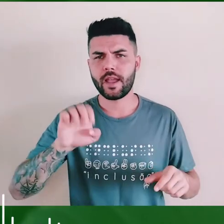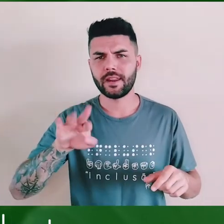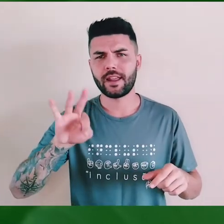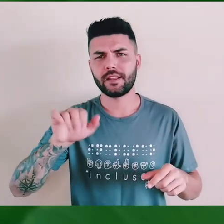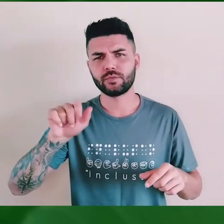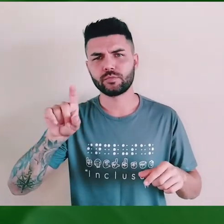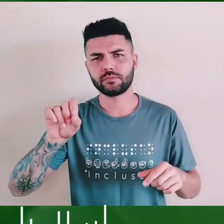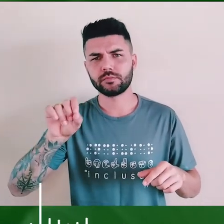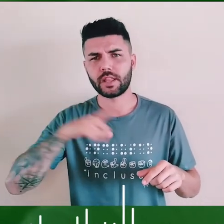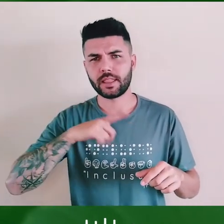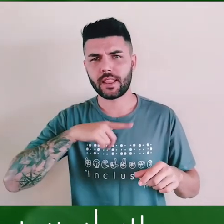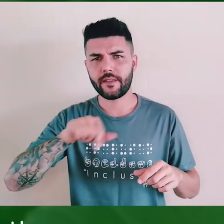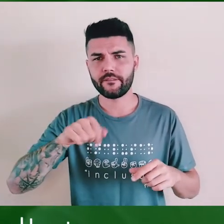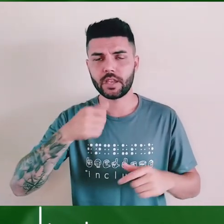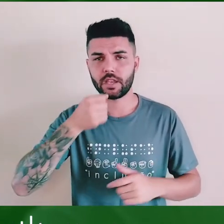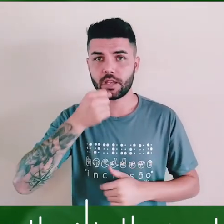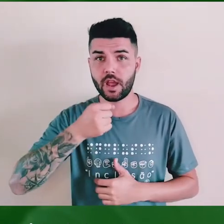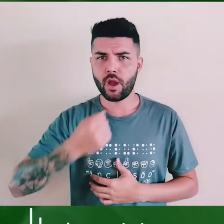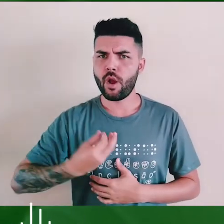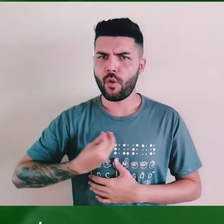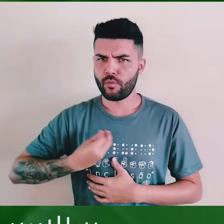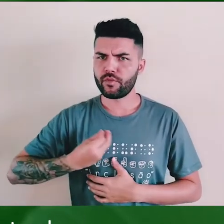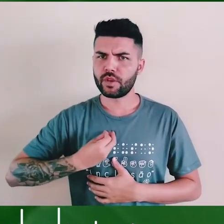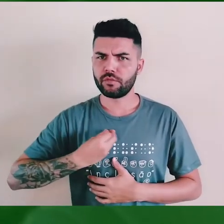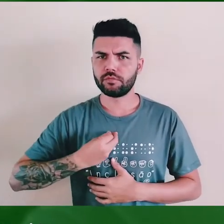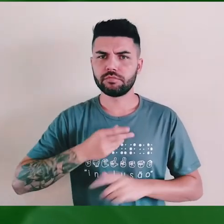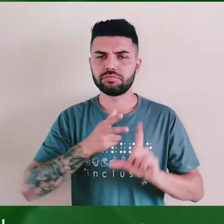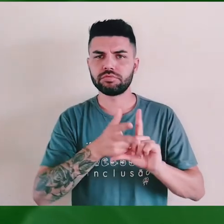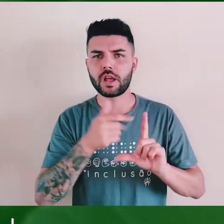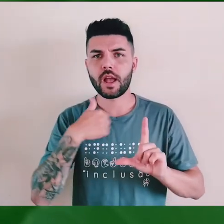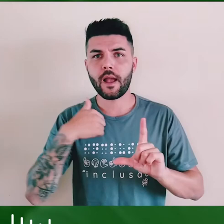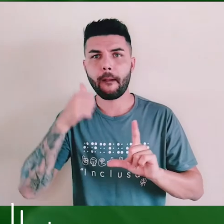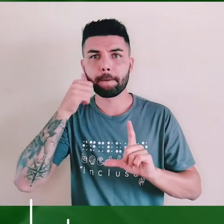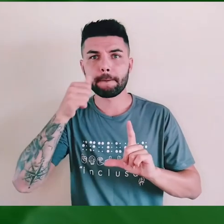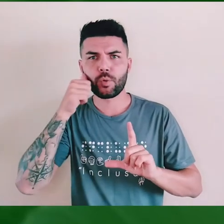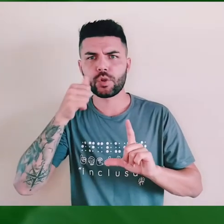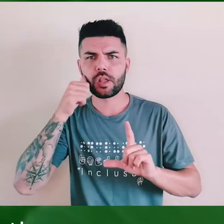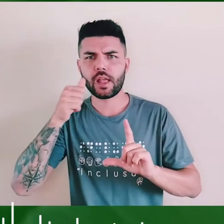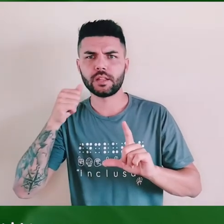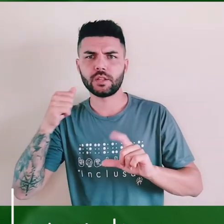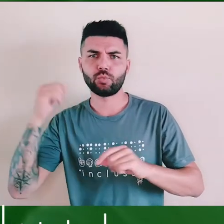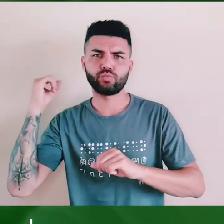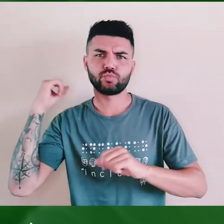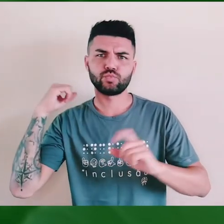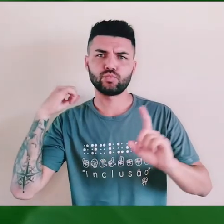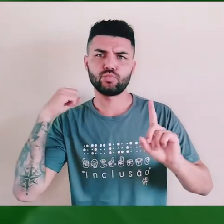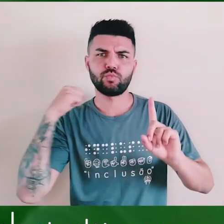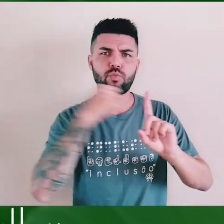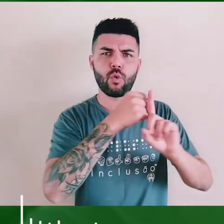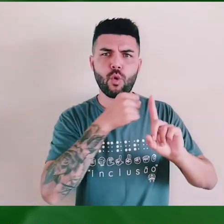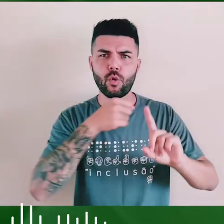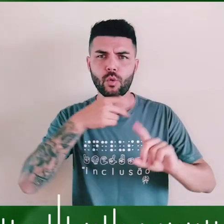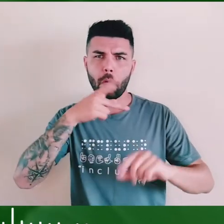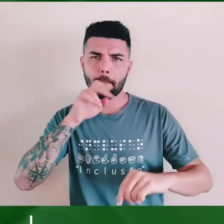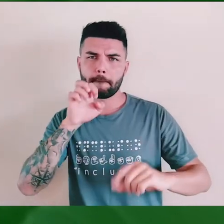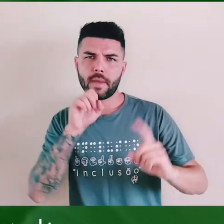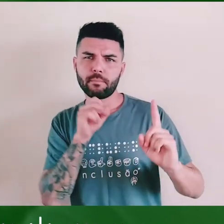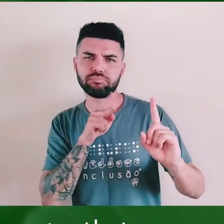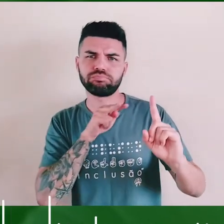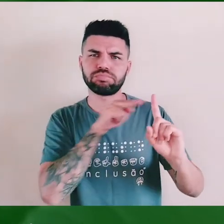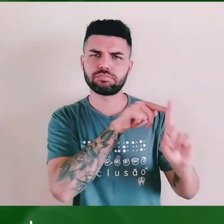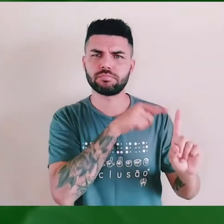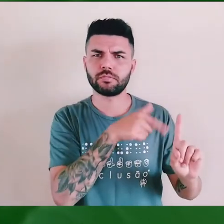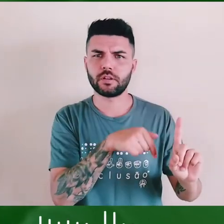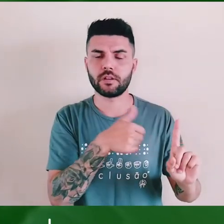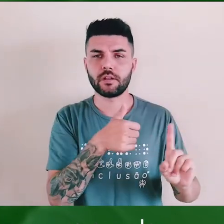ao vivo, e a mulher deu uma voadora nele, um chute que quebrou o microfone dele. Essa